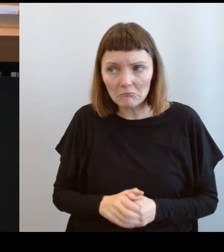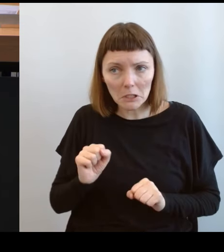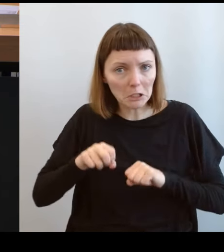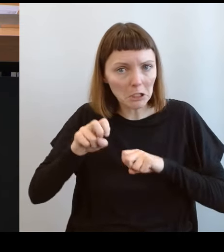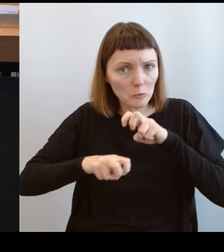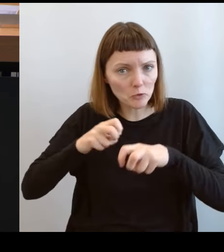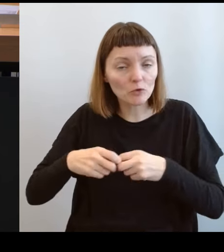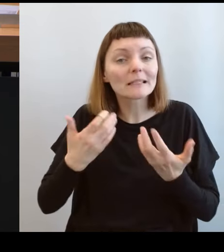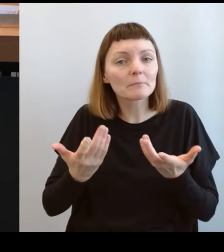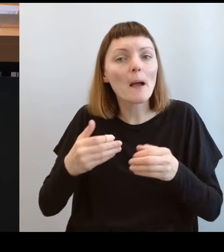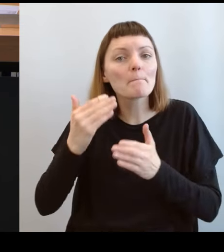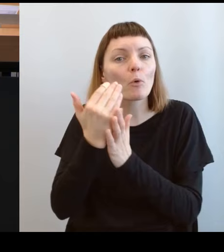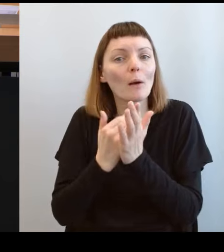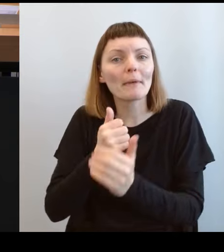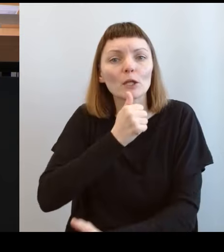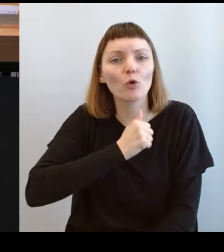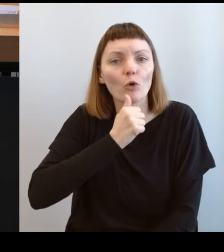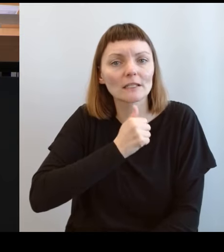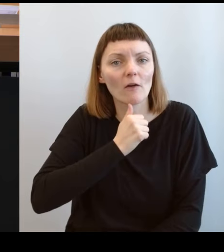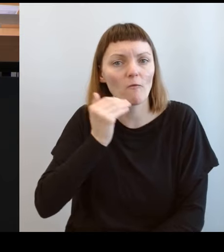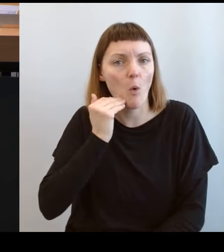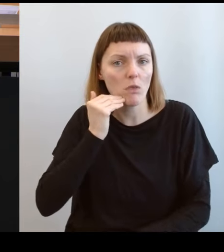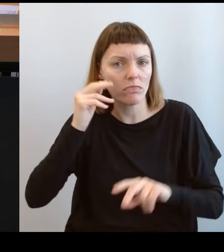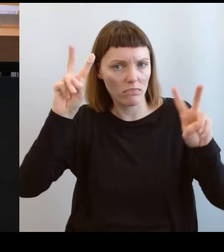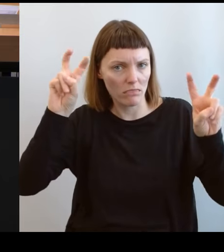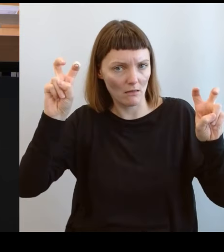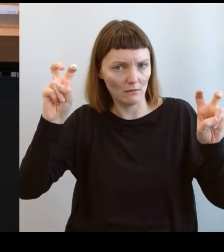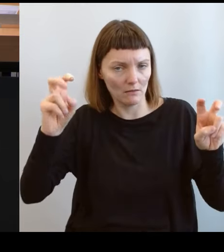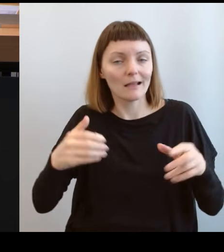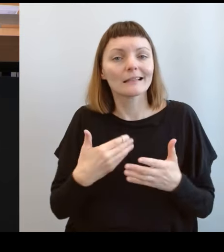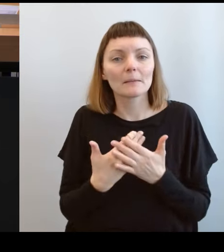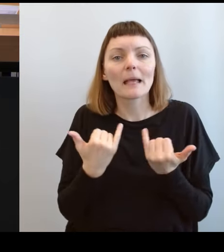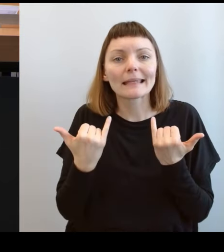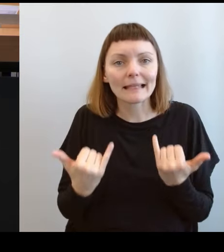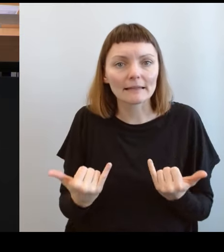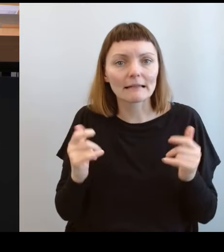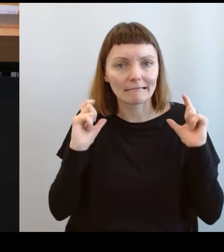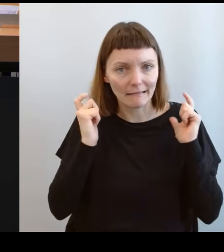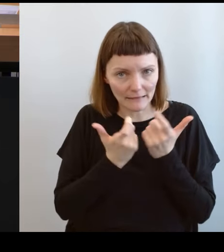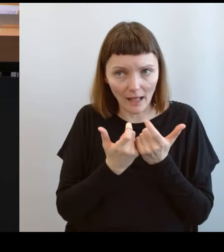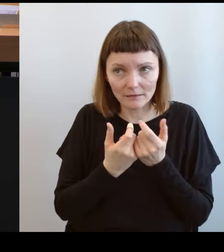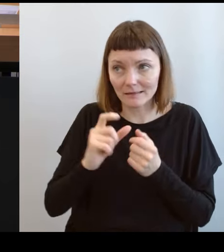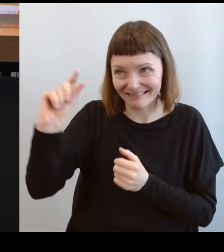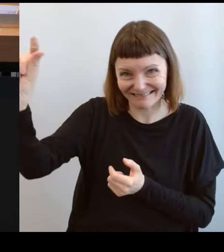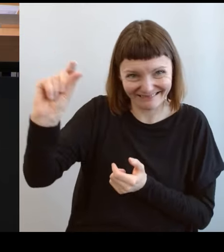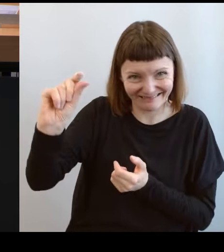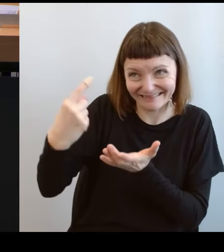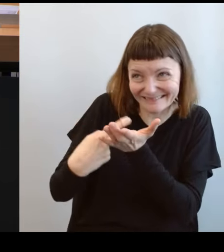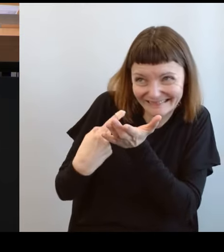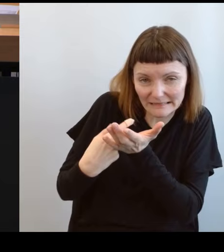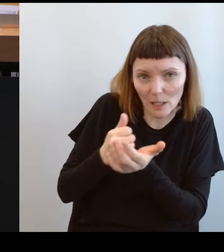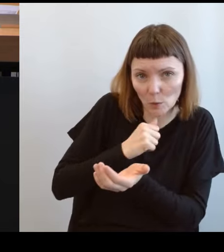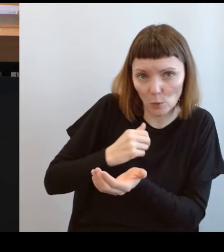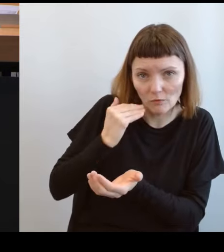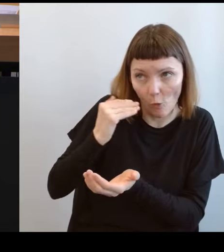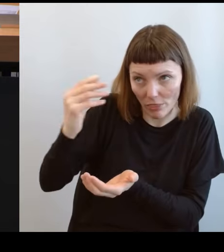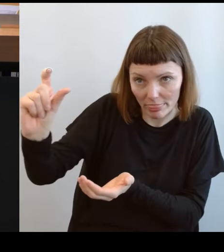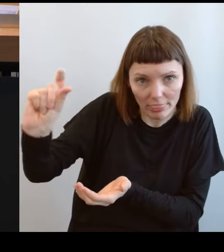Voraussetzungen dafür schafft, dass die abgerufen werden können, sehe ich die große Gefahr, dass diese Mittel verfallen oder für anderes verwendet werden, weil der Senat eben